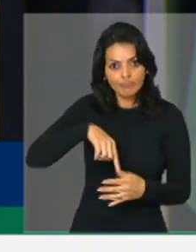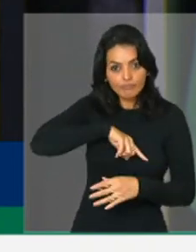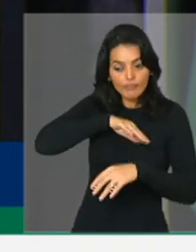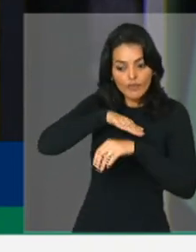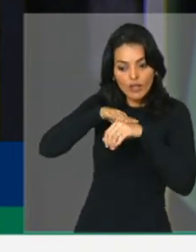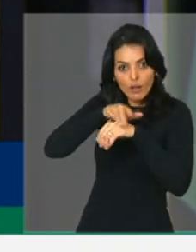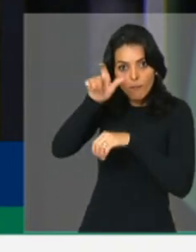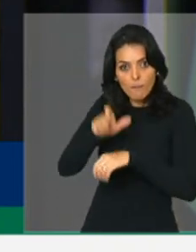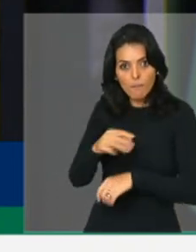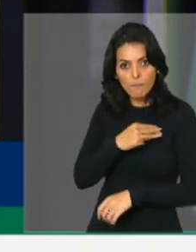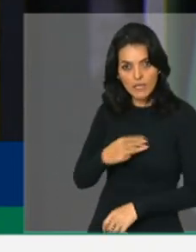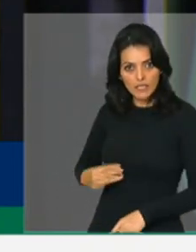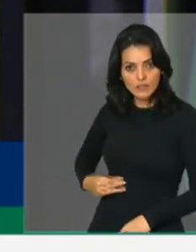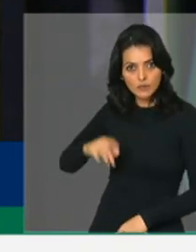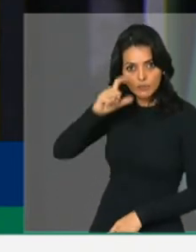MUNDO PARA A GENTE AFASTAR A INSEGURANÇA JURÍDICA PARA